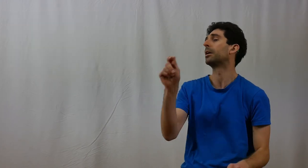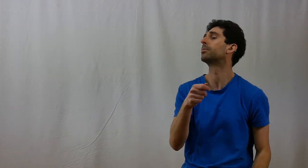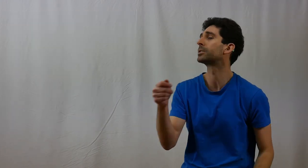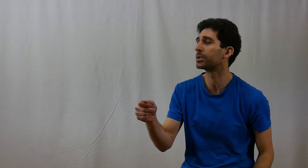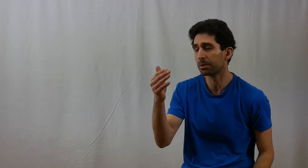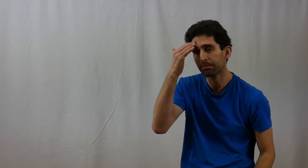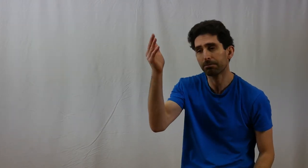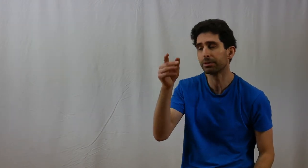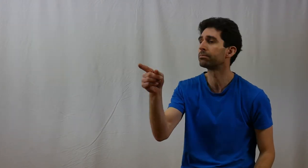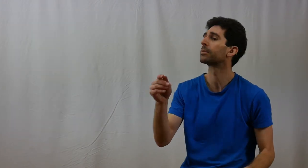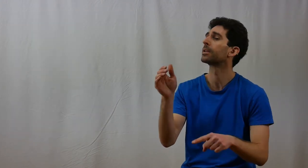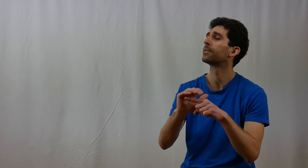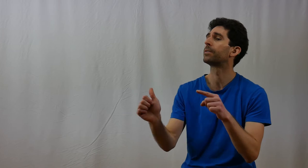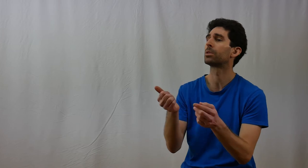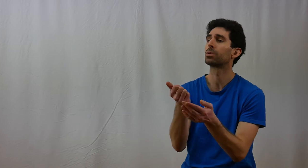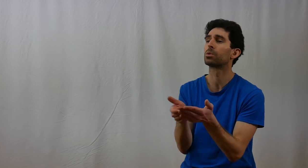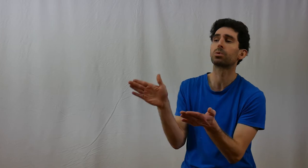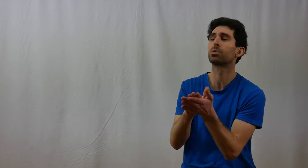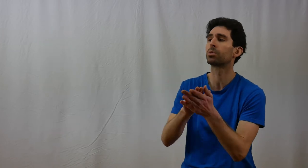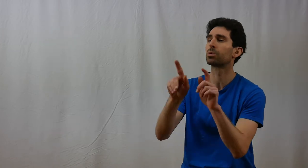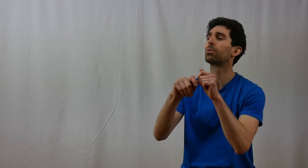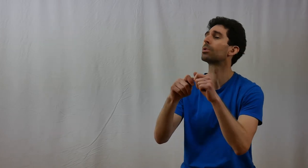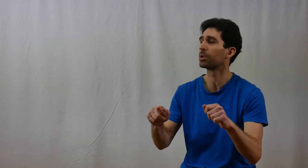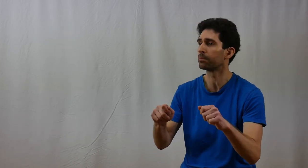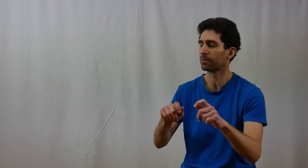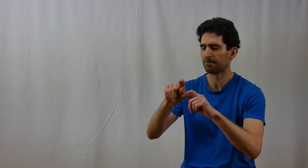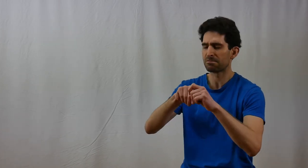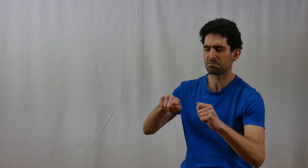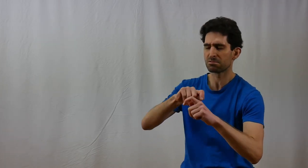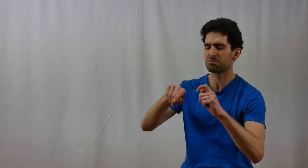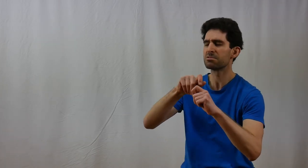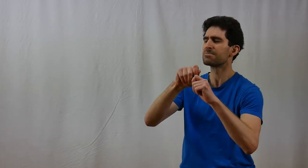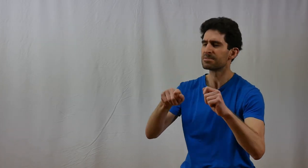Bien sûr, si tu fais un double noeud, deux fois le même noeud,